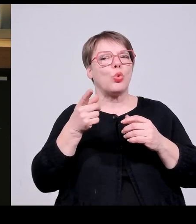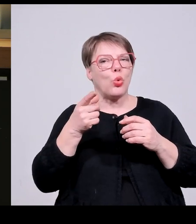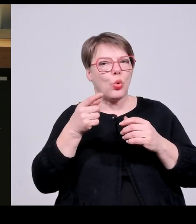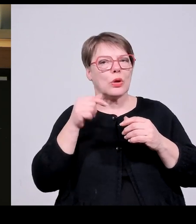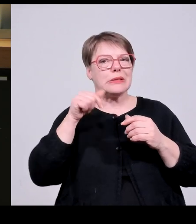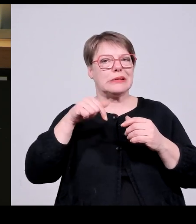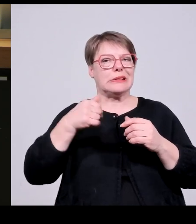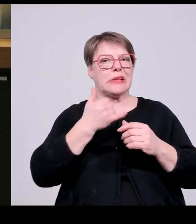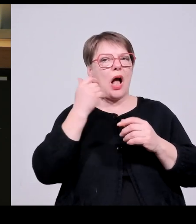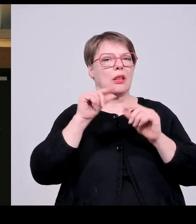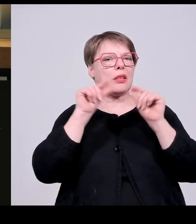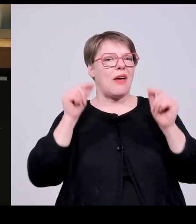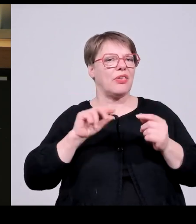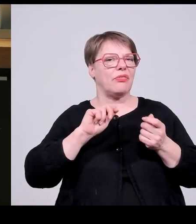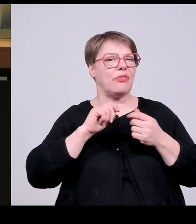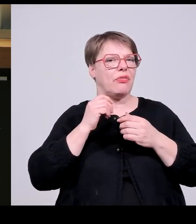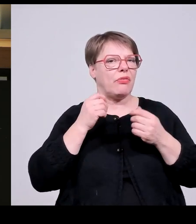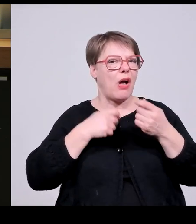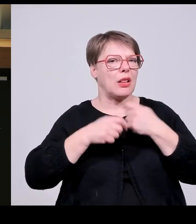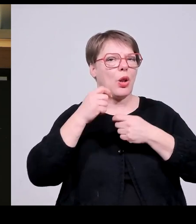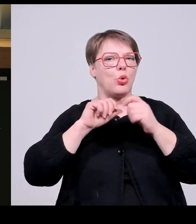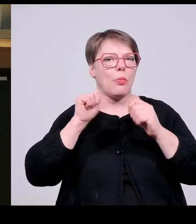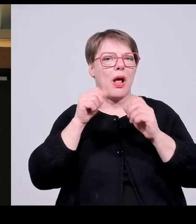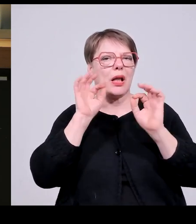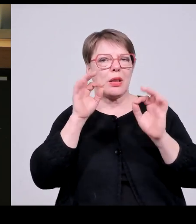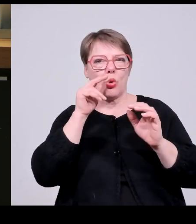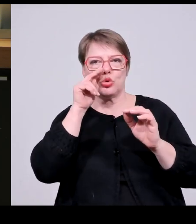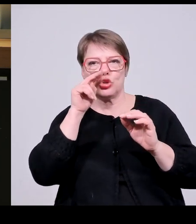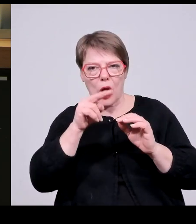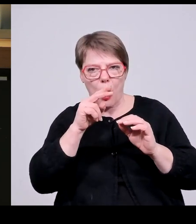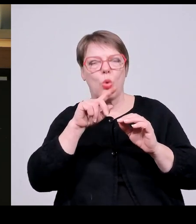Und wir als Rot Rot Grün haben als erste Maßnahme den